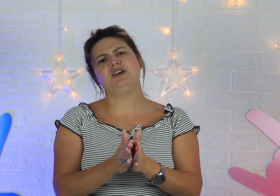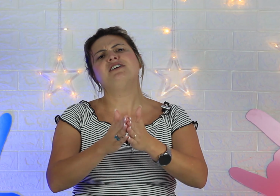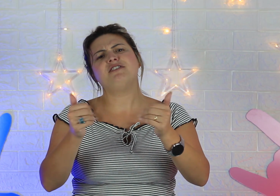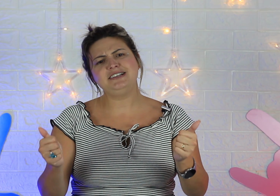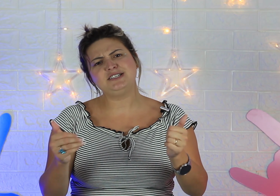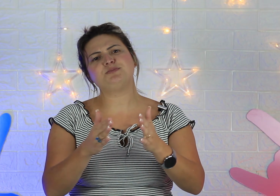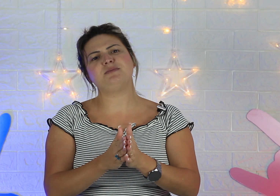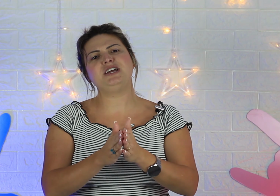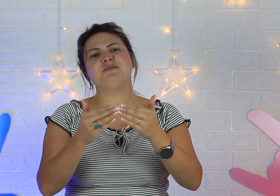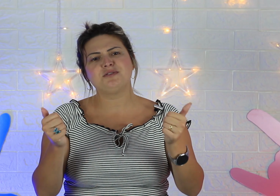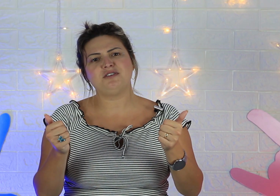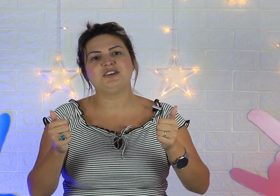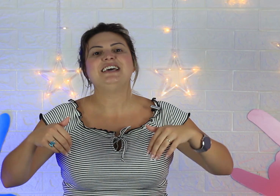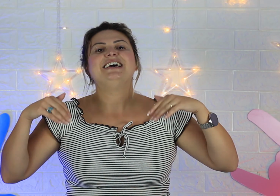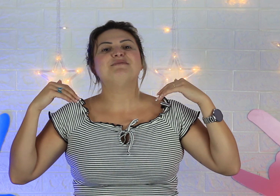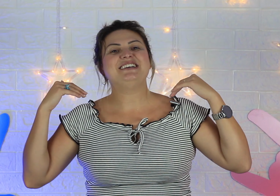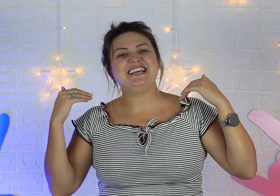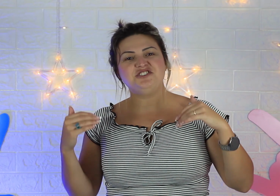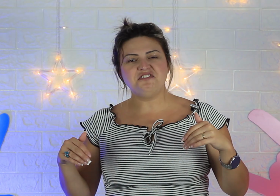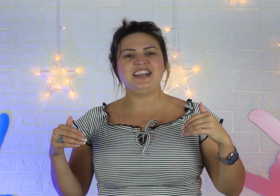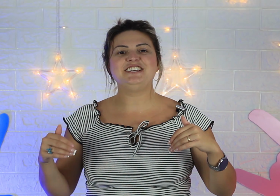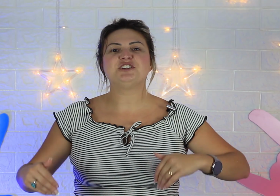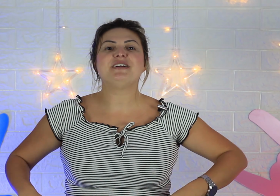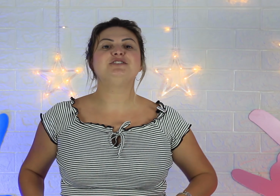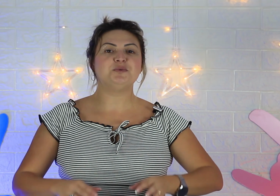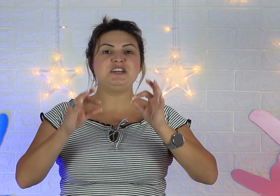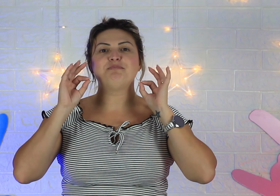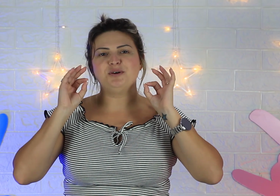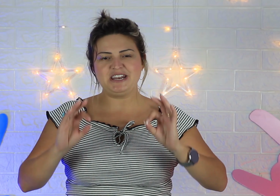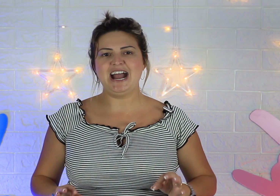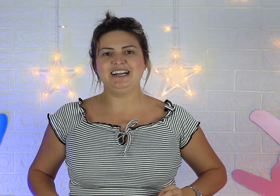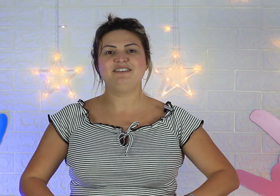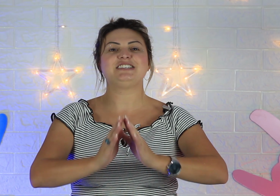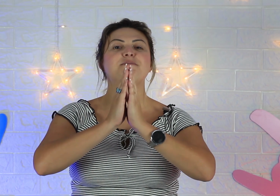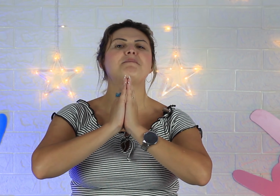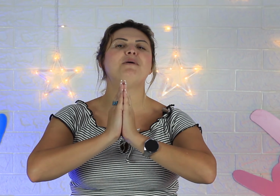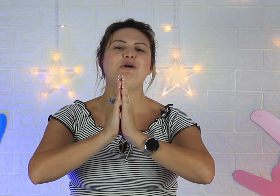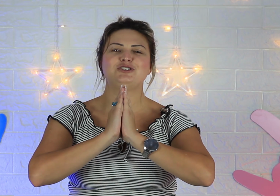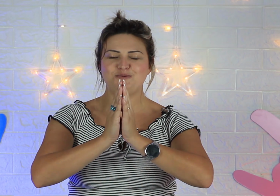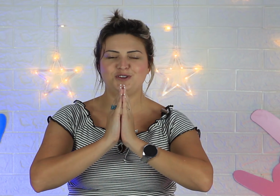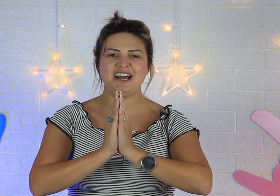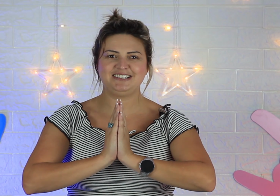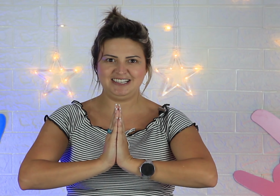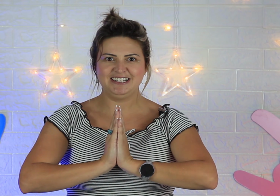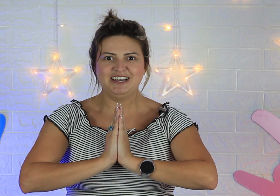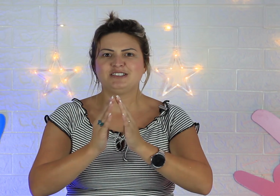faz isso para mim por favor mas é diferente também do implorar né Você também pode implorar assim e